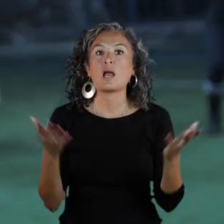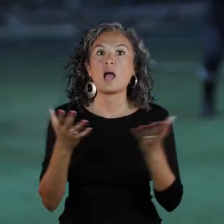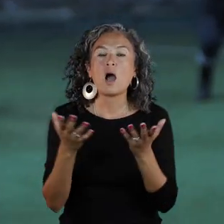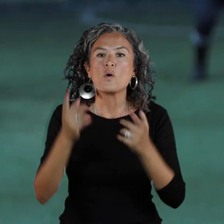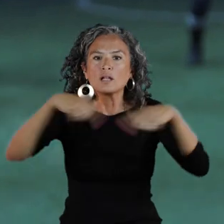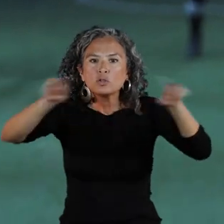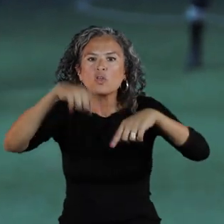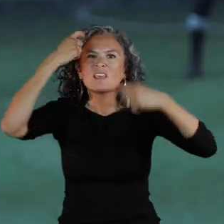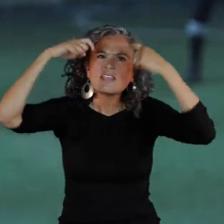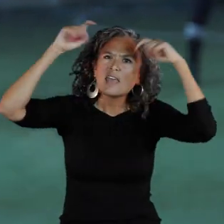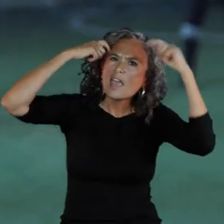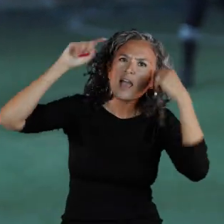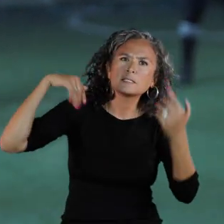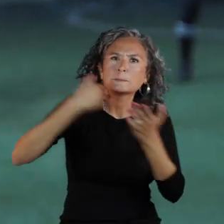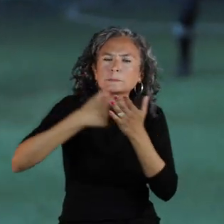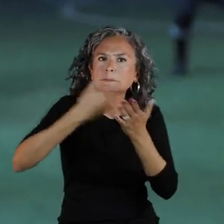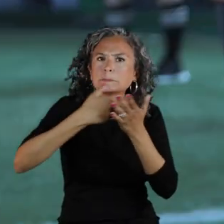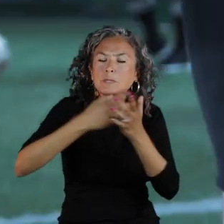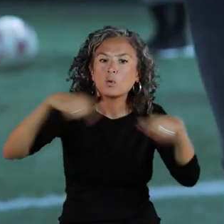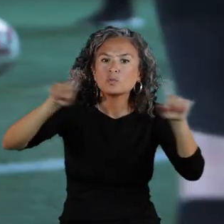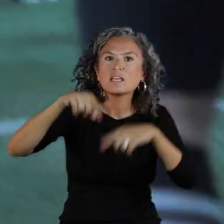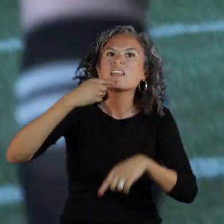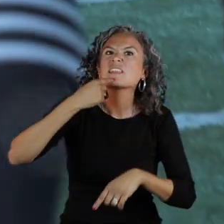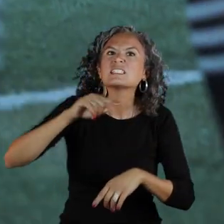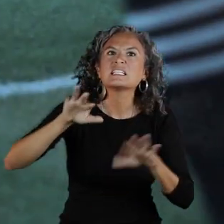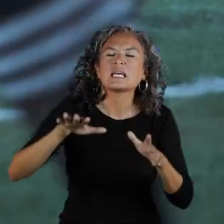Ahora vamos a hacer una lluvia de ideas. Y ustedes nos van a decir: